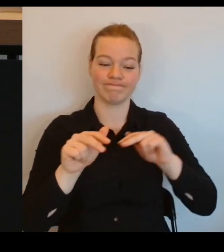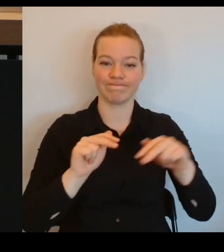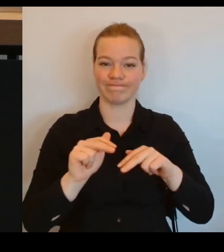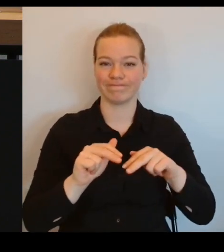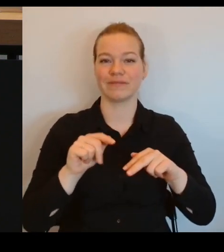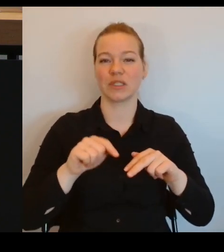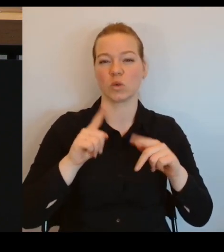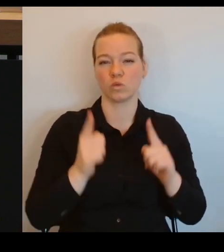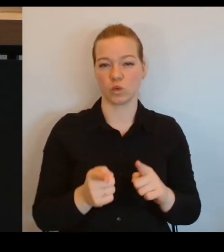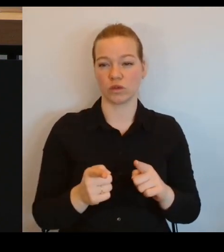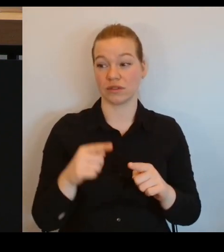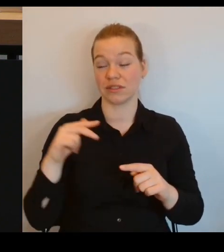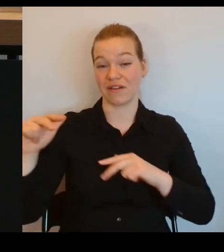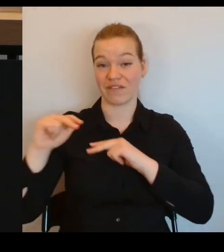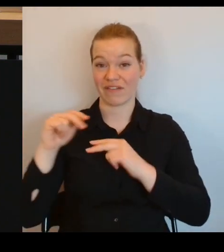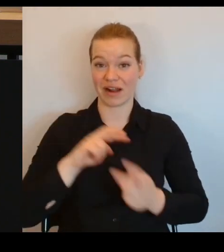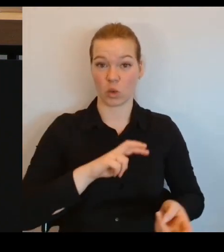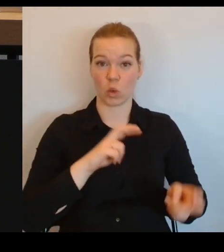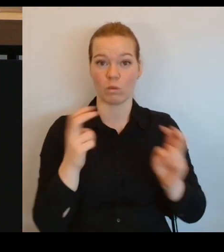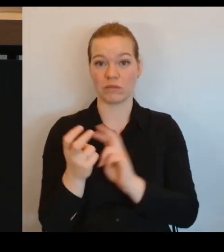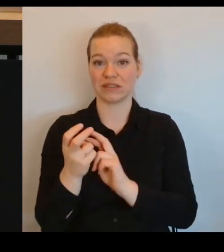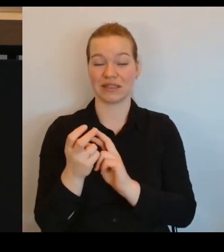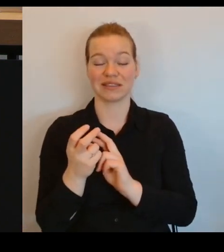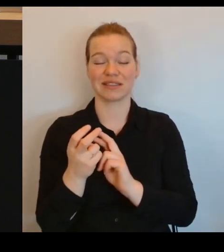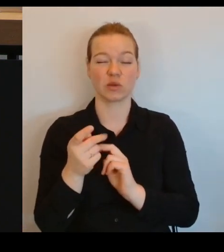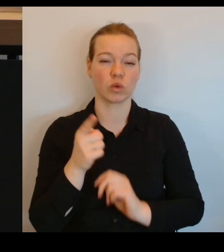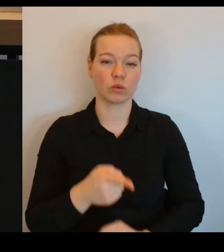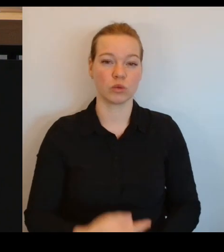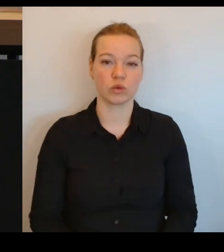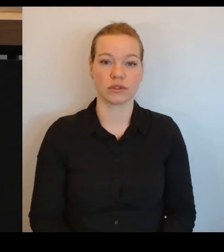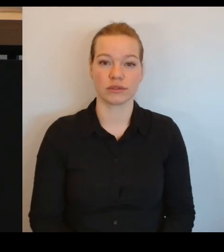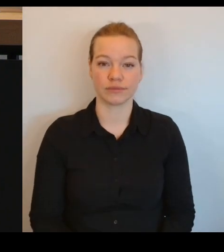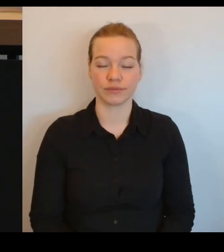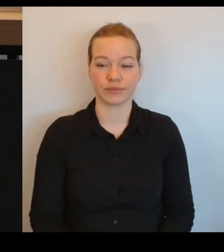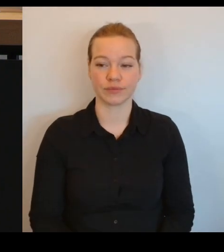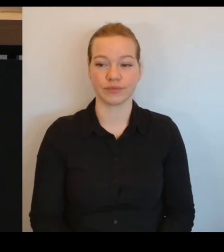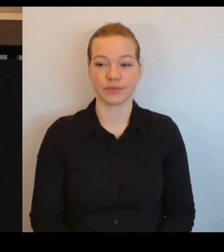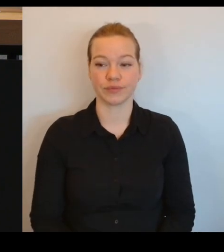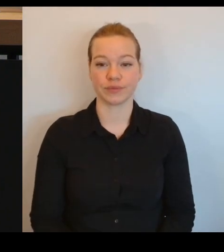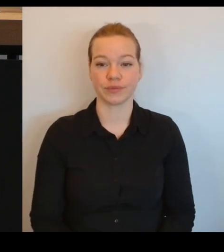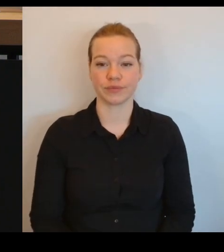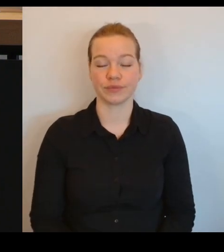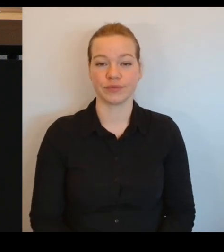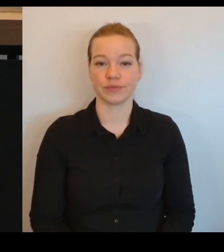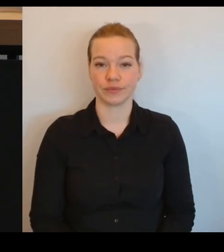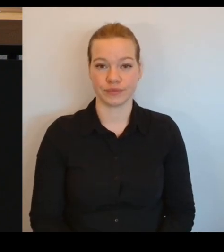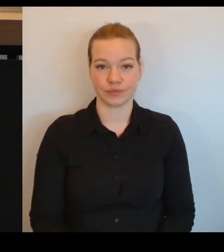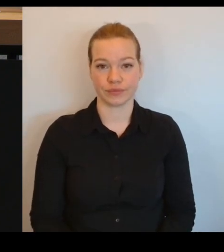Und am Ende des Tages und das ist auch ein Punkt, Frau Präsidentin, da wünschte ich mir vielleicht auch ein bisschen